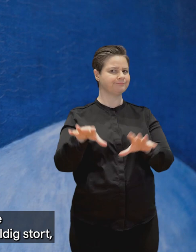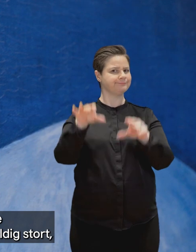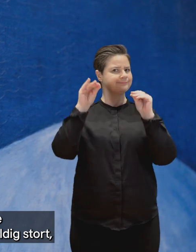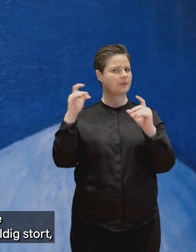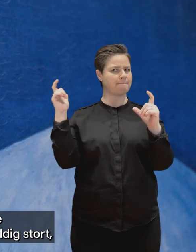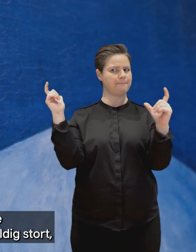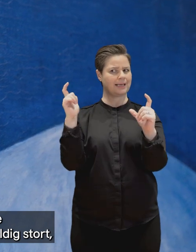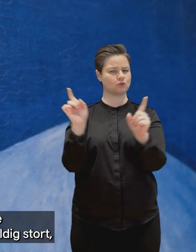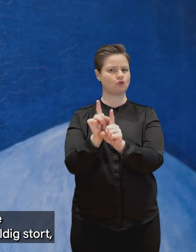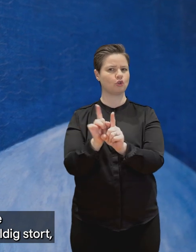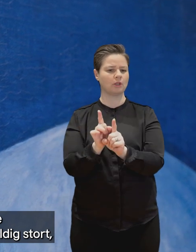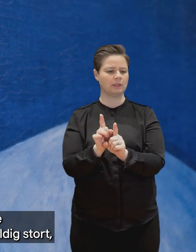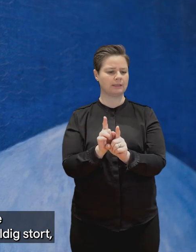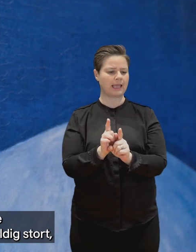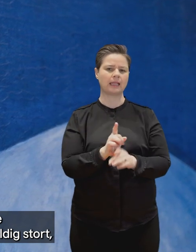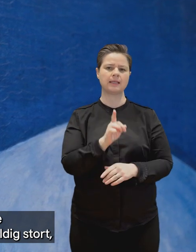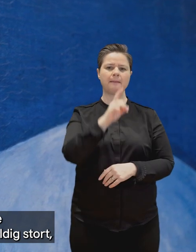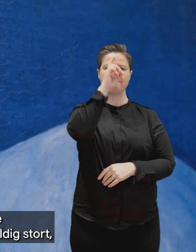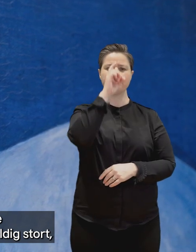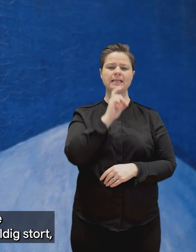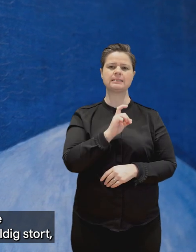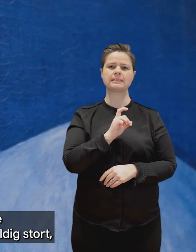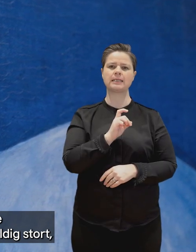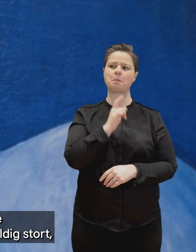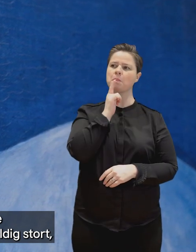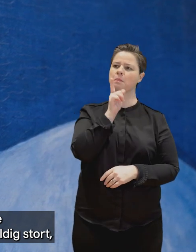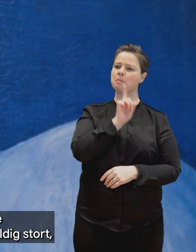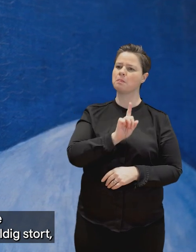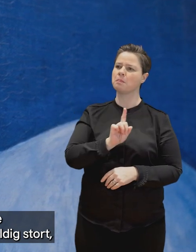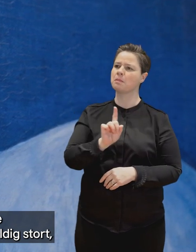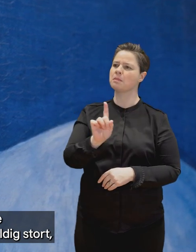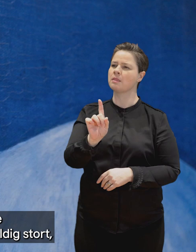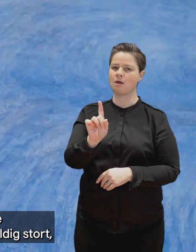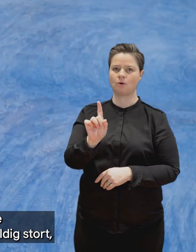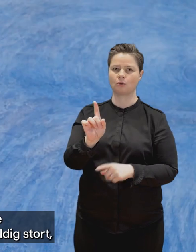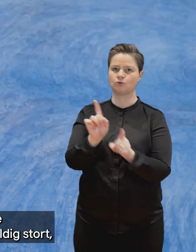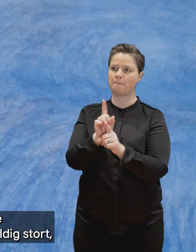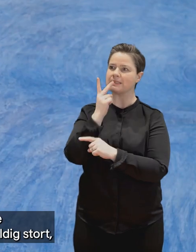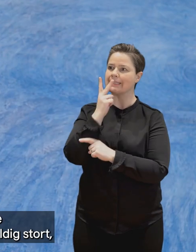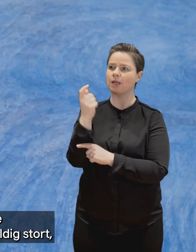Et bitte lite menneske som får et lite innblikk i noe veldig stort,